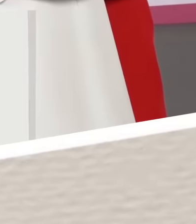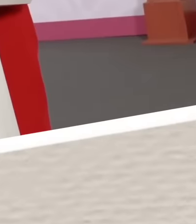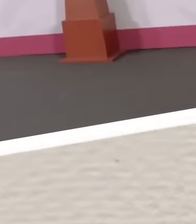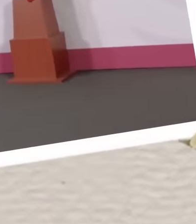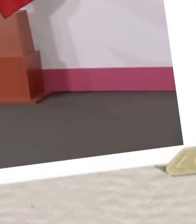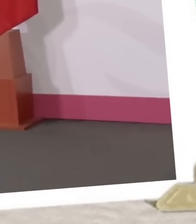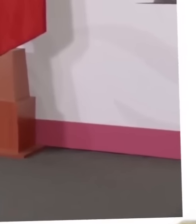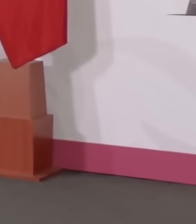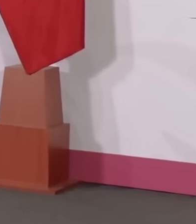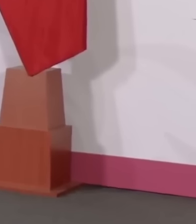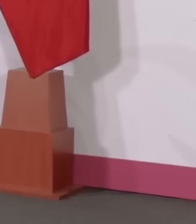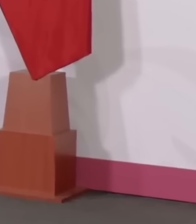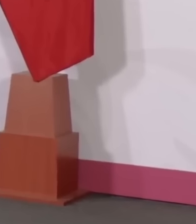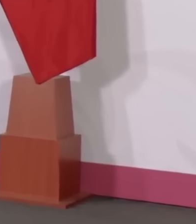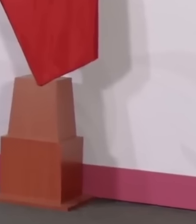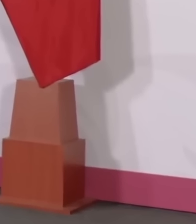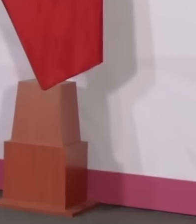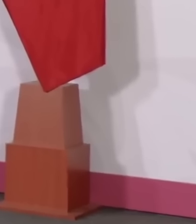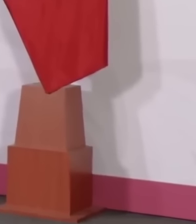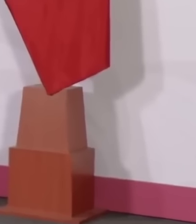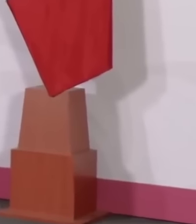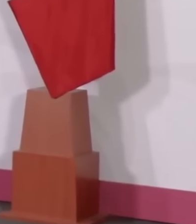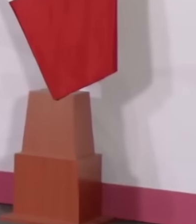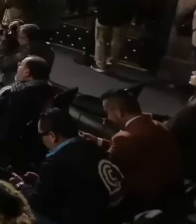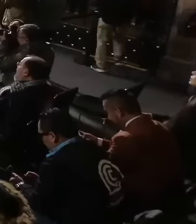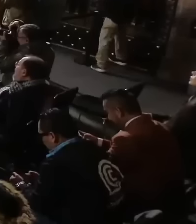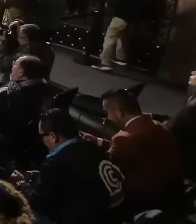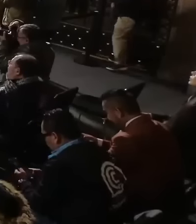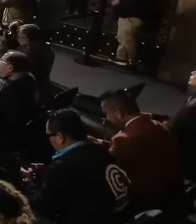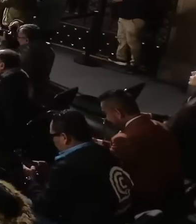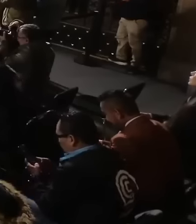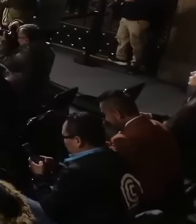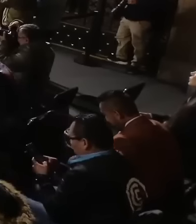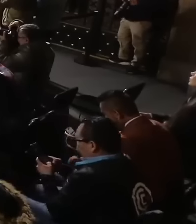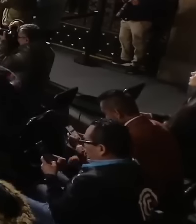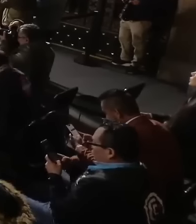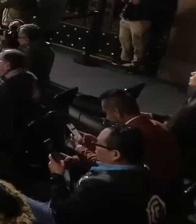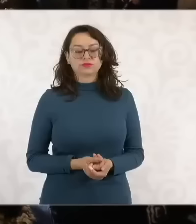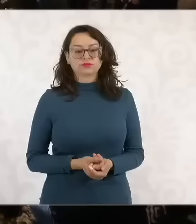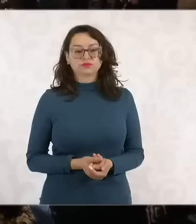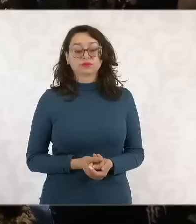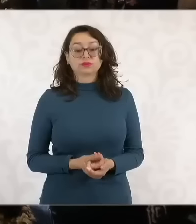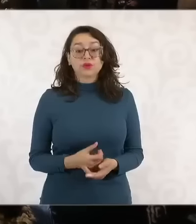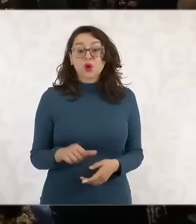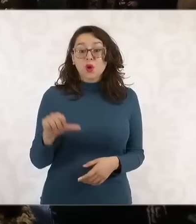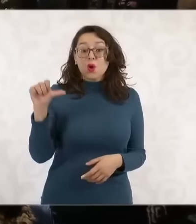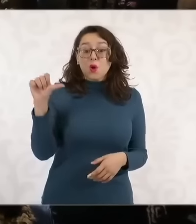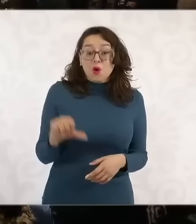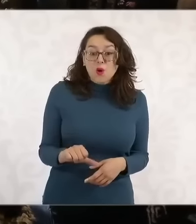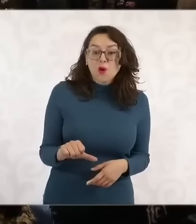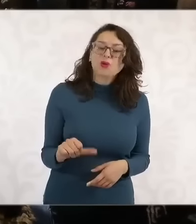Está con nosotros el secretario de economía, Marcelo Ebrard Casaubón y tenemos a dos